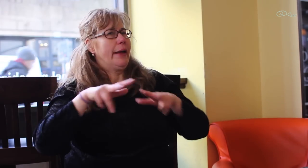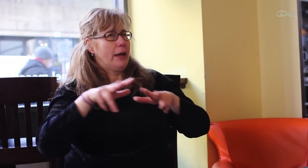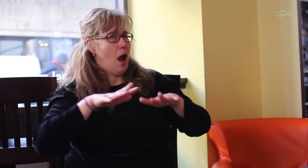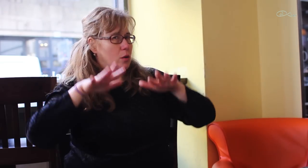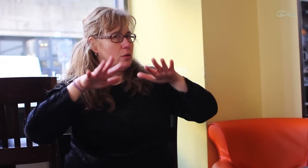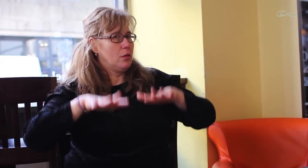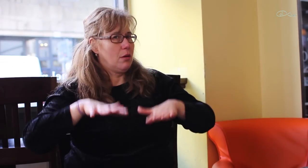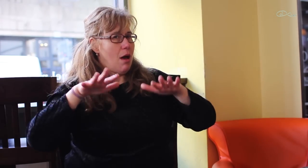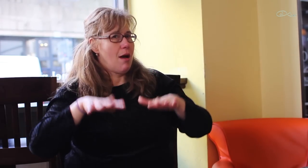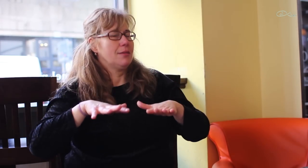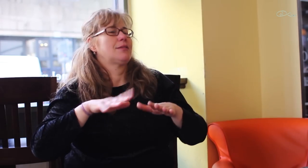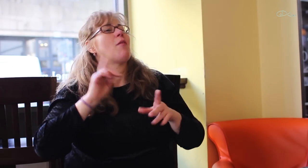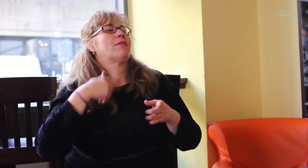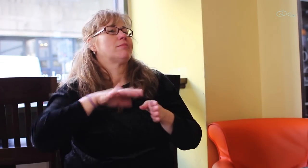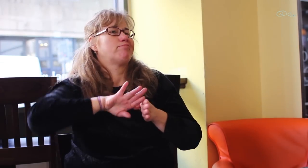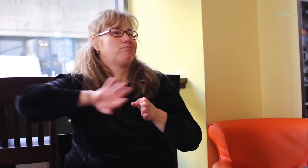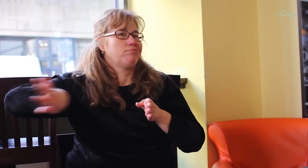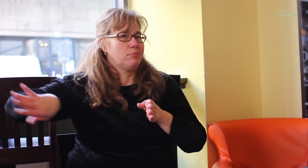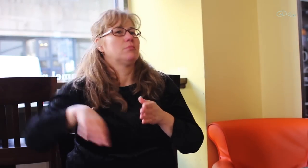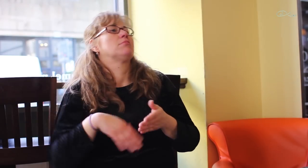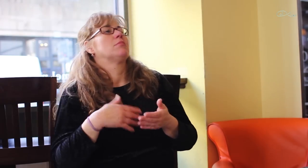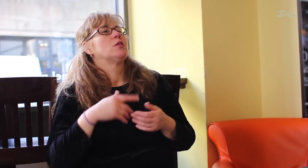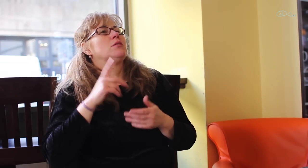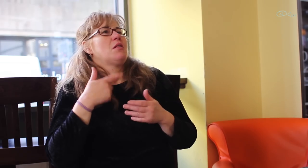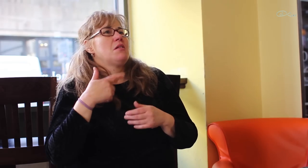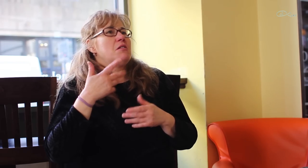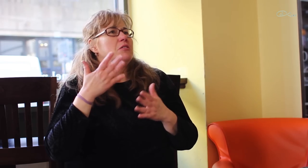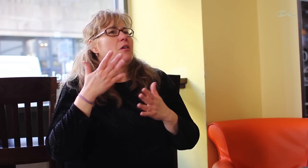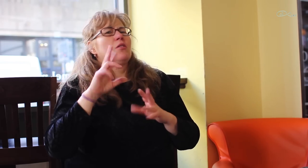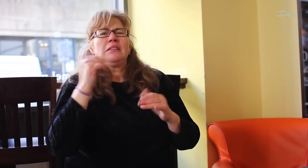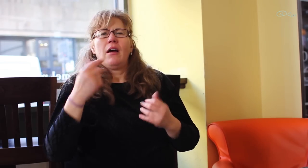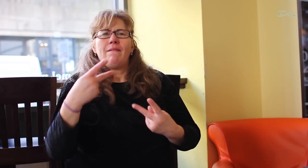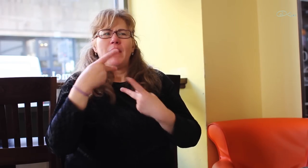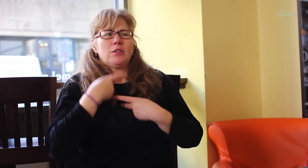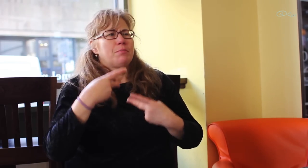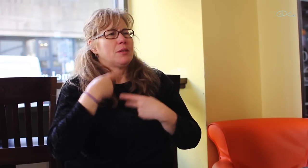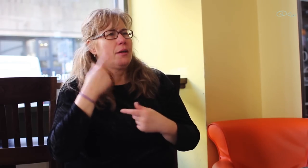Dann habe ich eben einfach nicht mehr mitgespielt. Die anderen haben oft über mich gelacht.